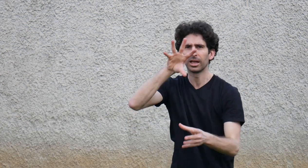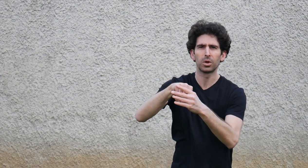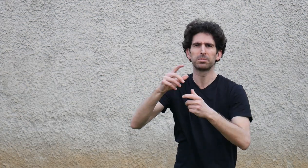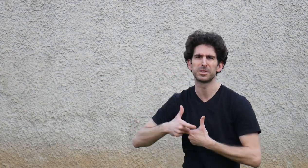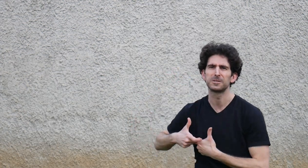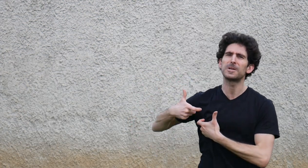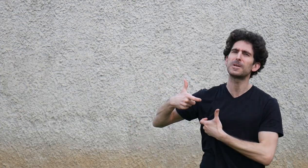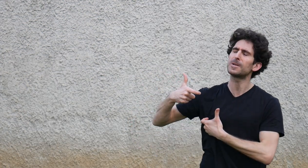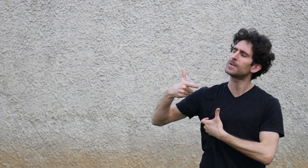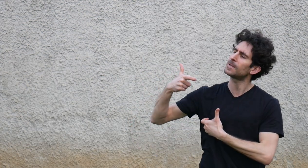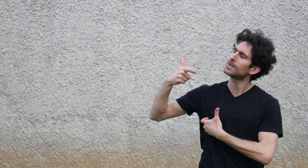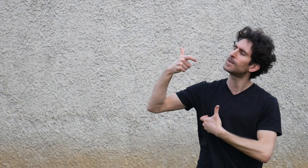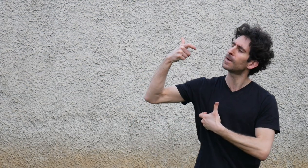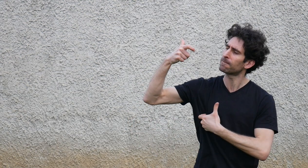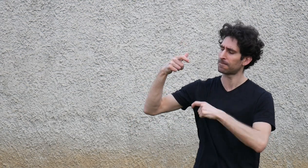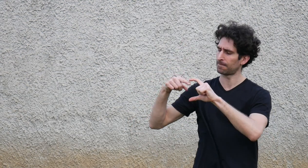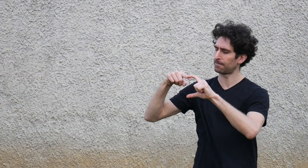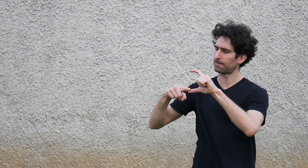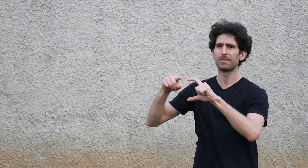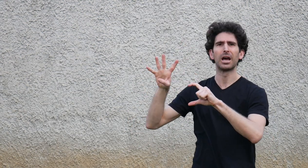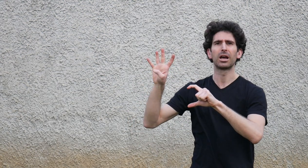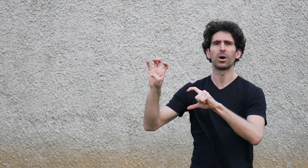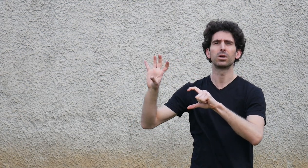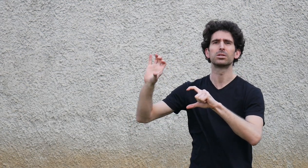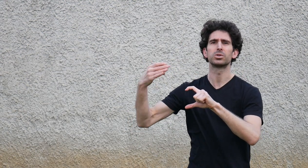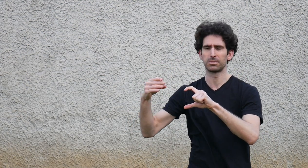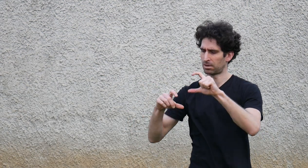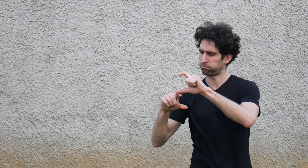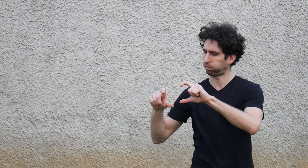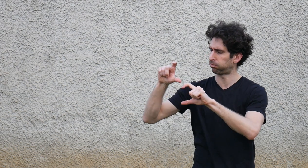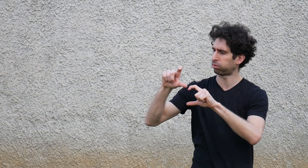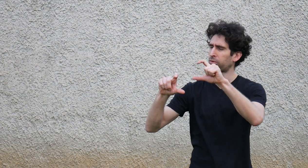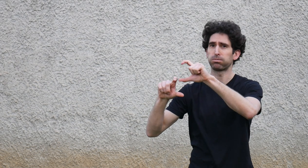y compris la girafe. Chaque vertèbre de son cou mesure 40 cm.